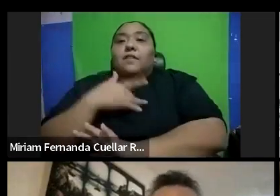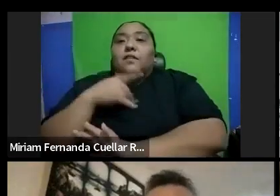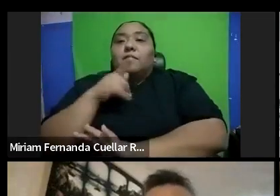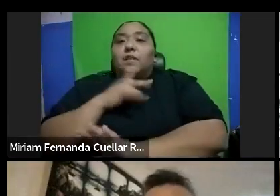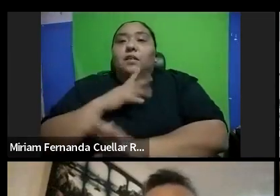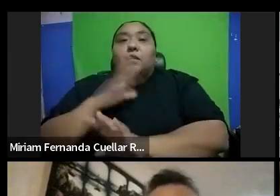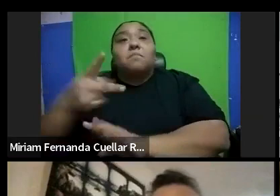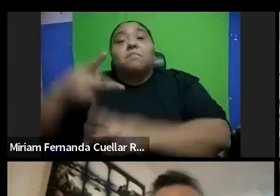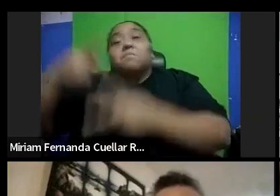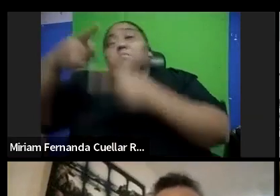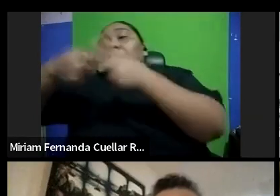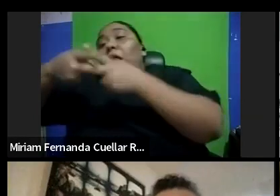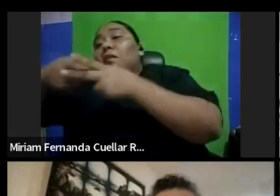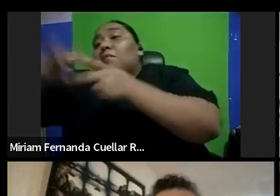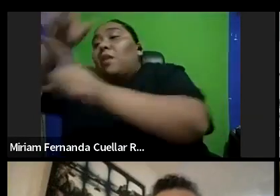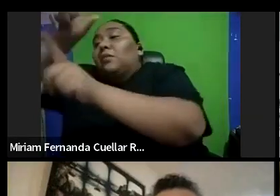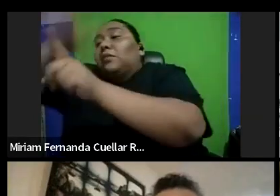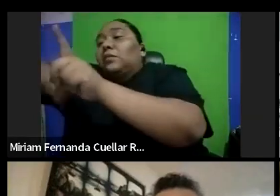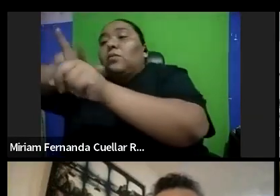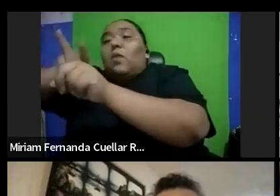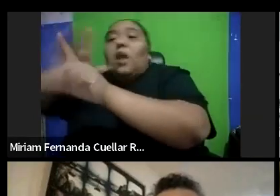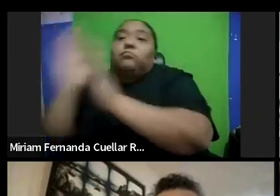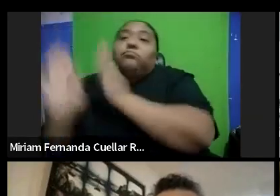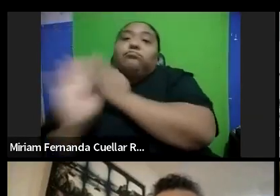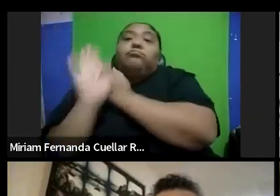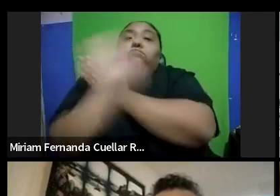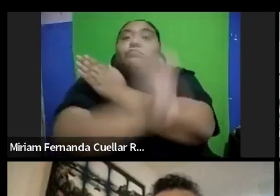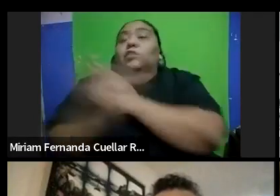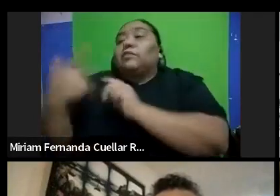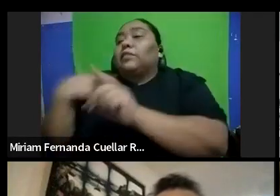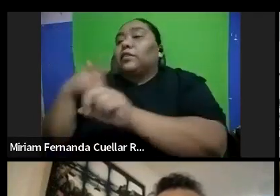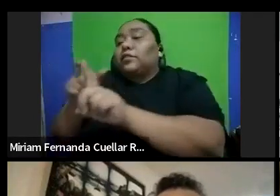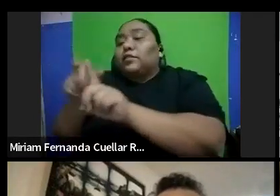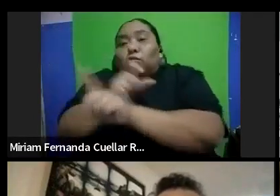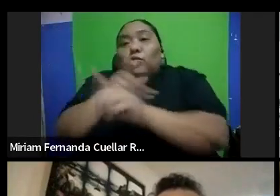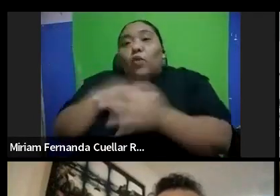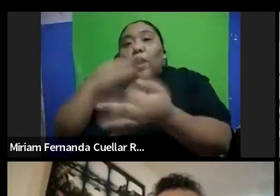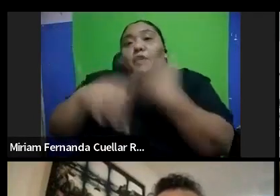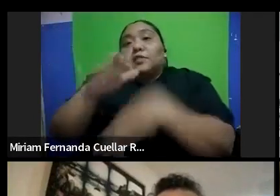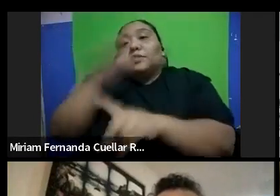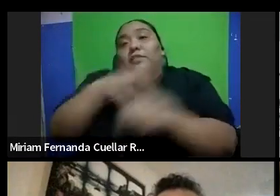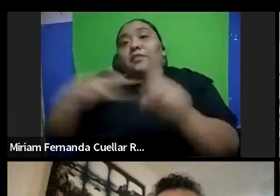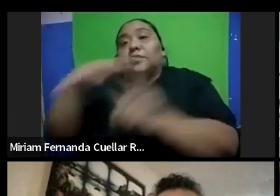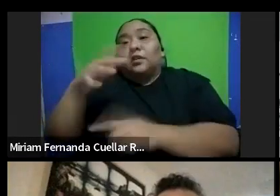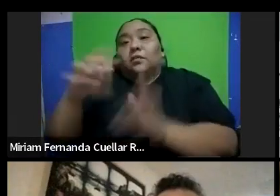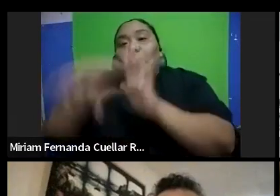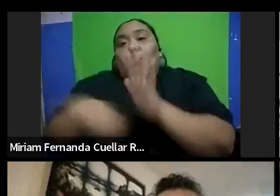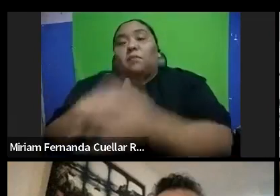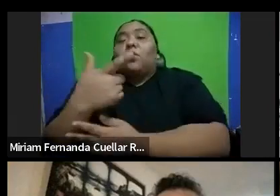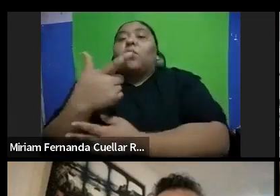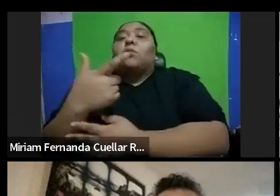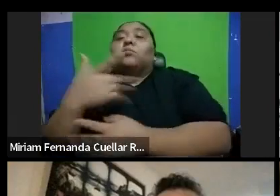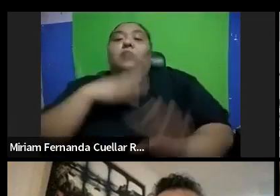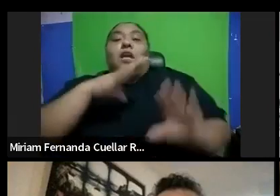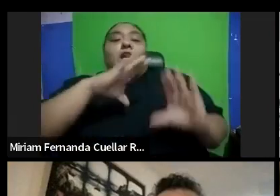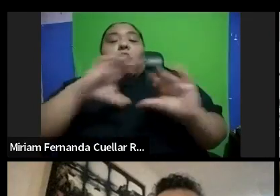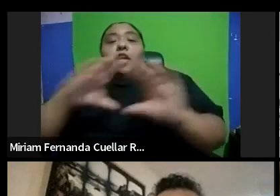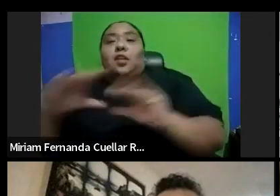matemáticas, entonces no hay no conocimiento, que conocimiento, que beba ser matemático, que le va a ser excluido. ser Excluido. Tiene que hacer todo. Incluso si solo se les enseñan o si sólo se les enseña la